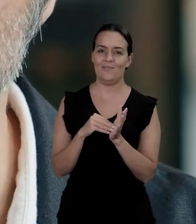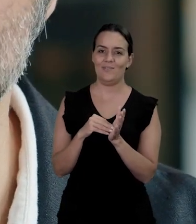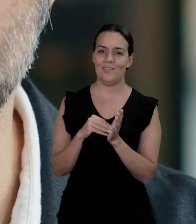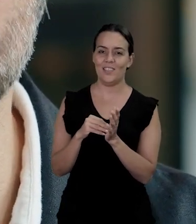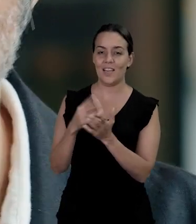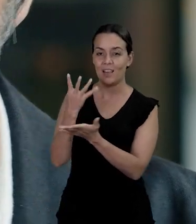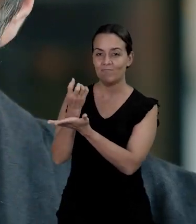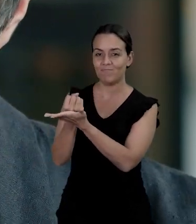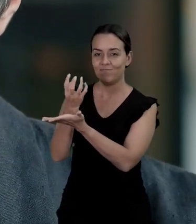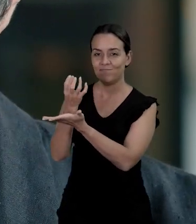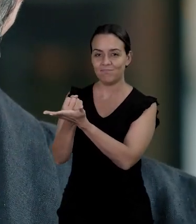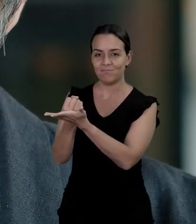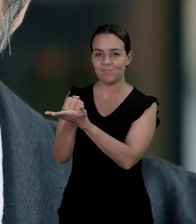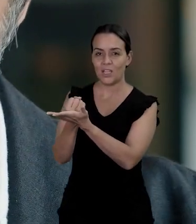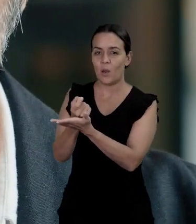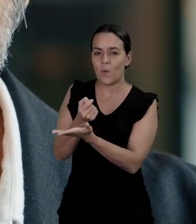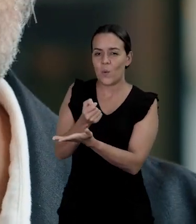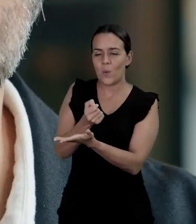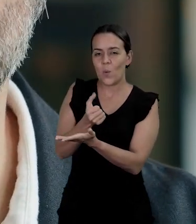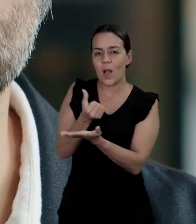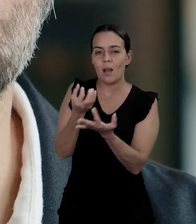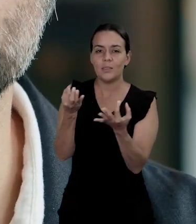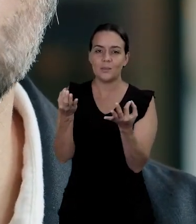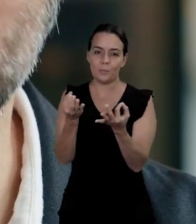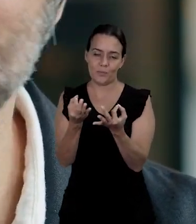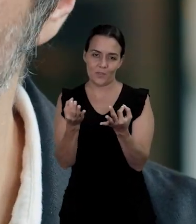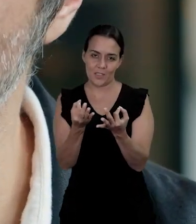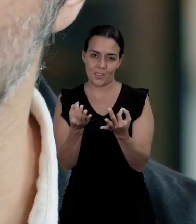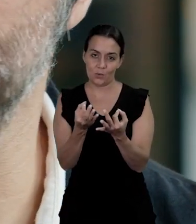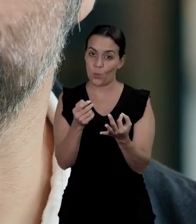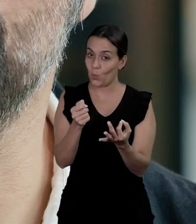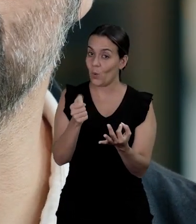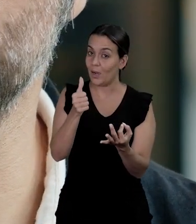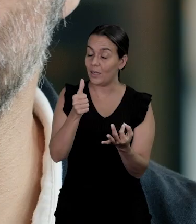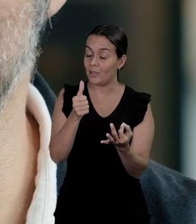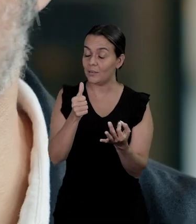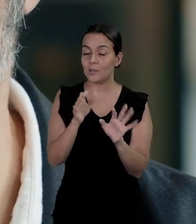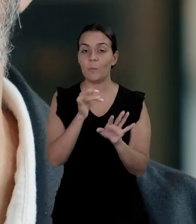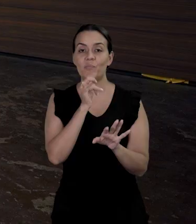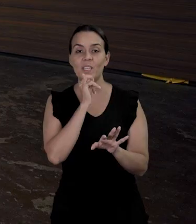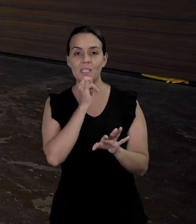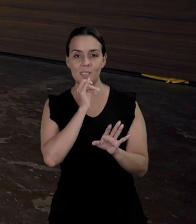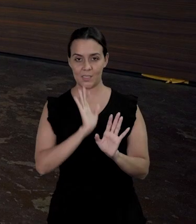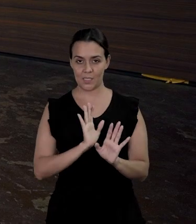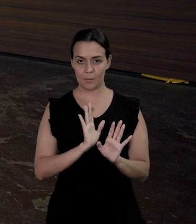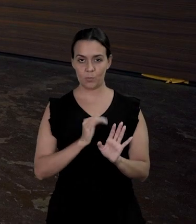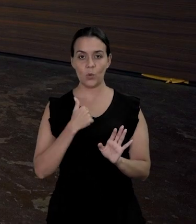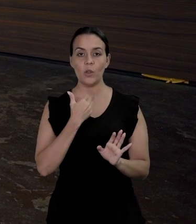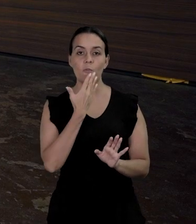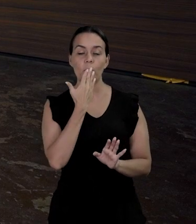de produzir, e hoje elas quase são, que são os recursos quase criativos. Então, vou dar um exemplo: eu vou pedir para um software